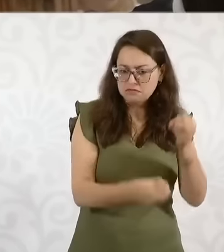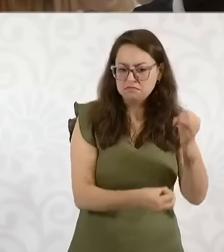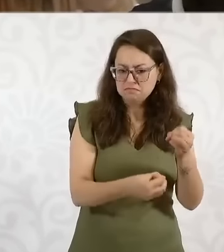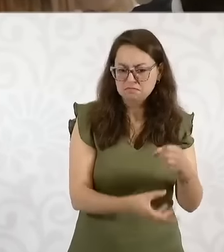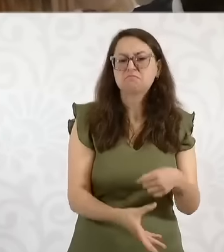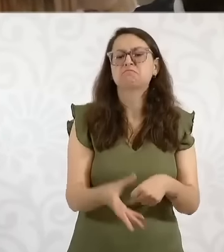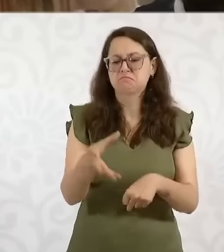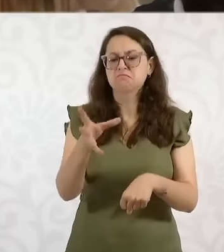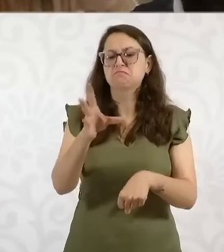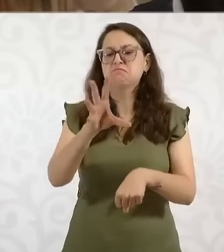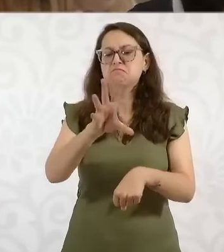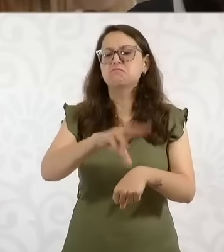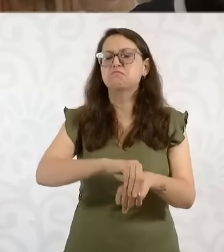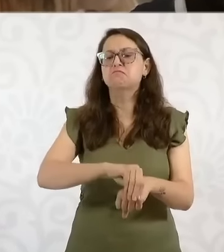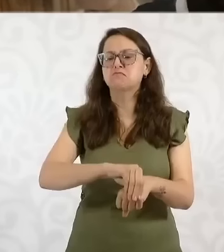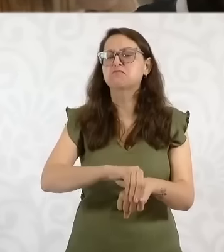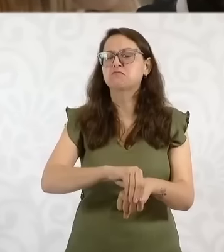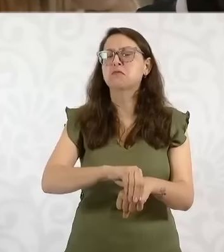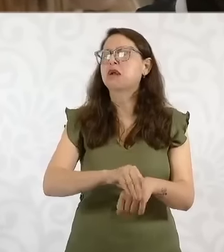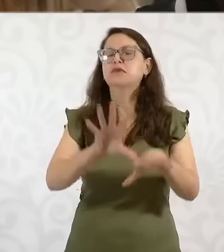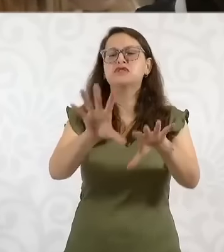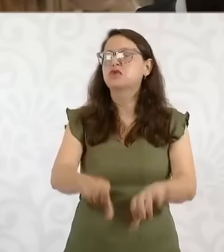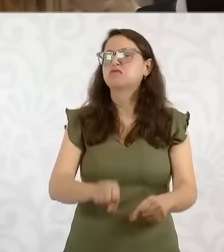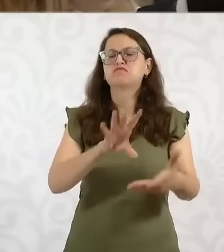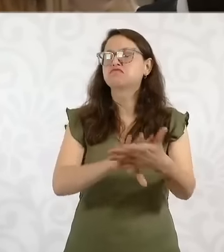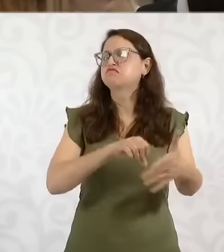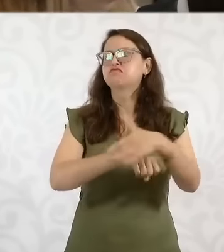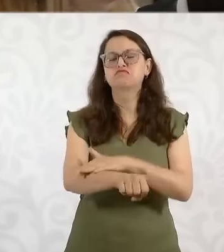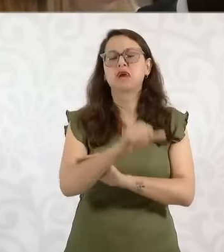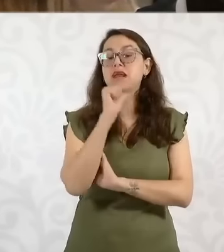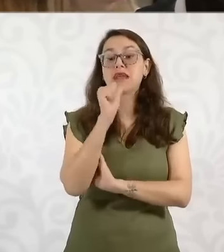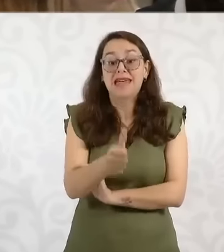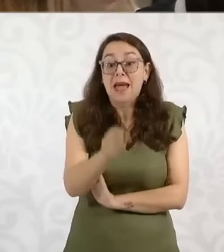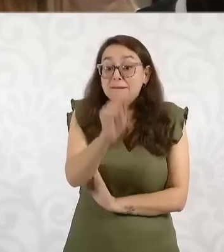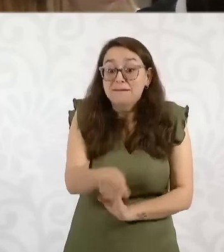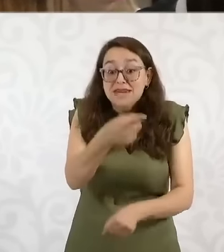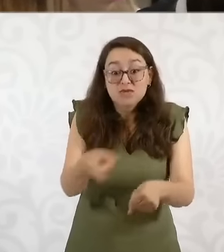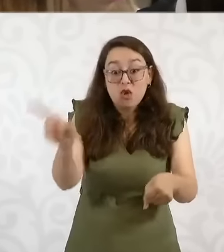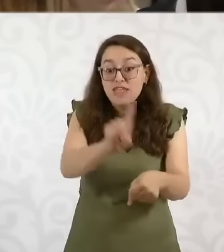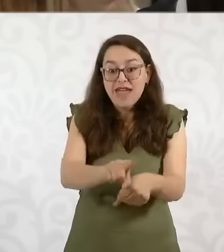suspendió la detención de la hermana de Emilio Lozoya el mismo día que solicitó.